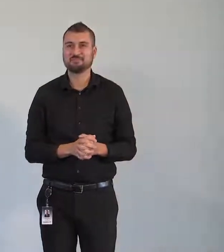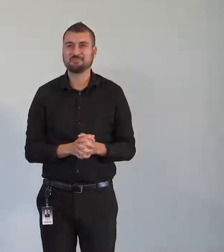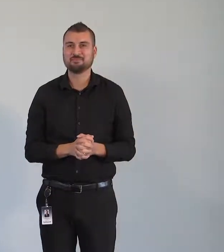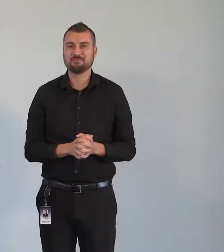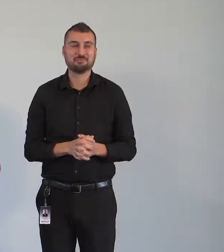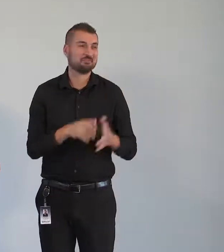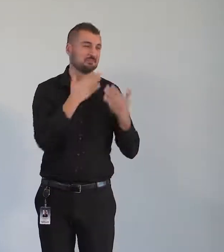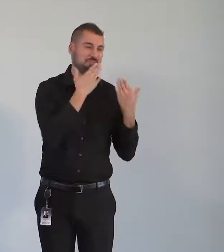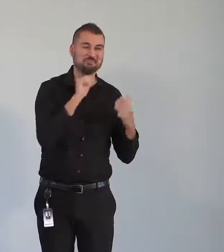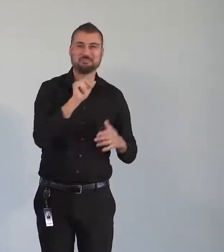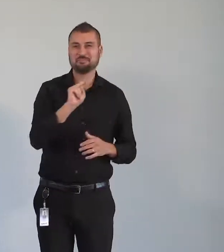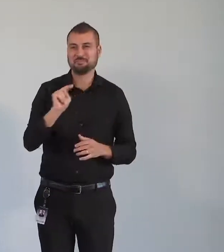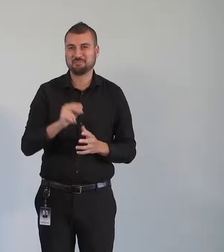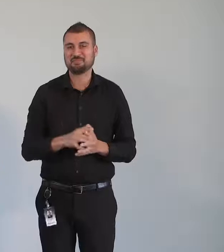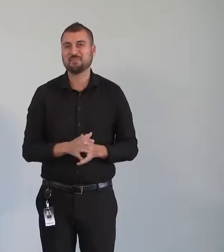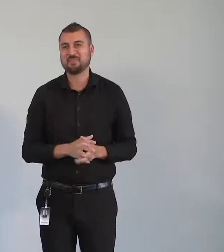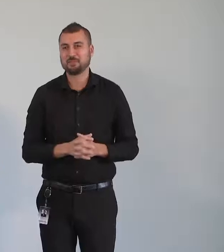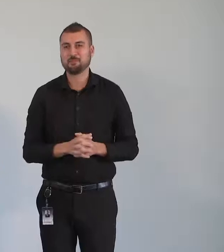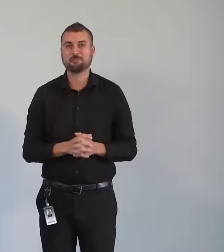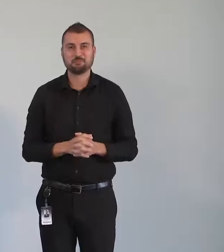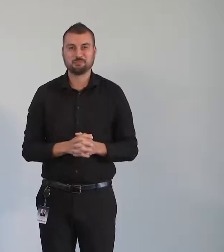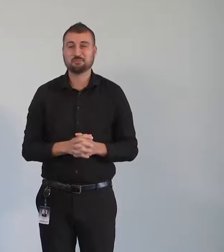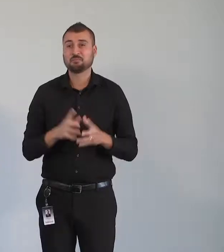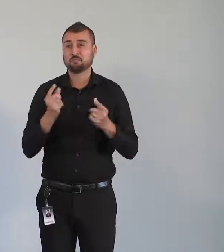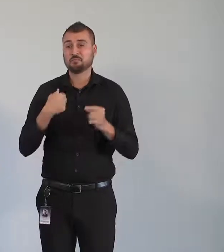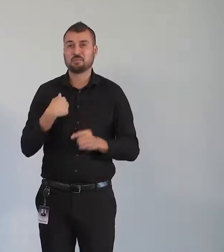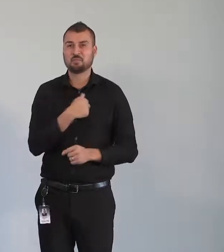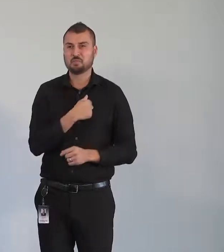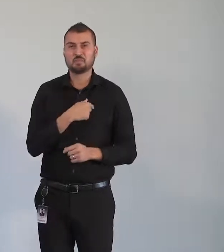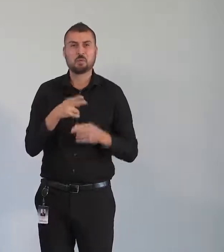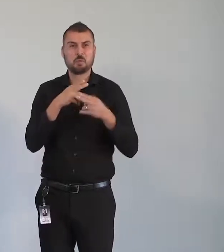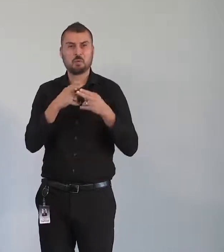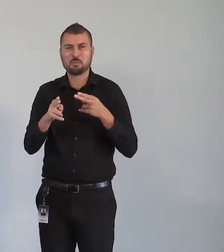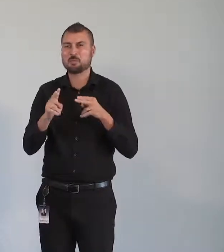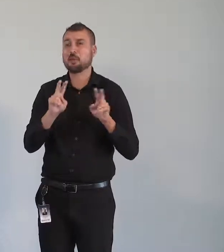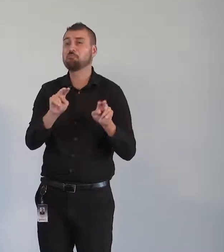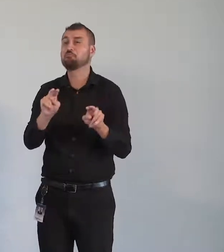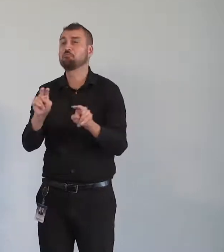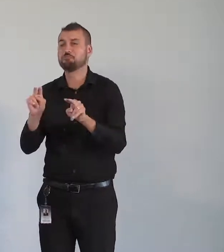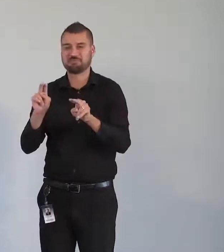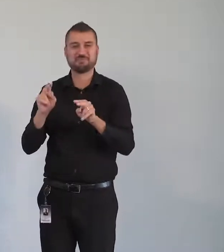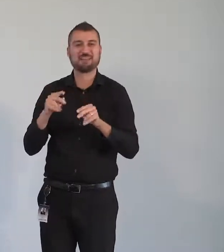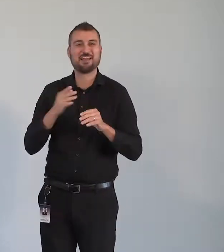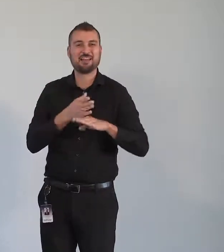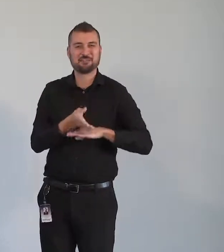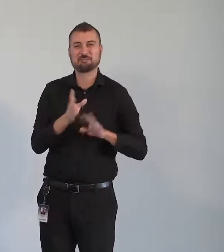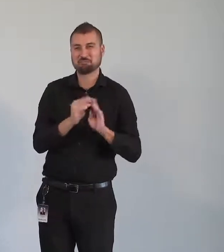gracias, Ian, haremos un recorrido preliminar de la exhibición después de la sesión informativa hablando